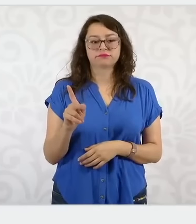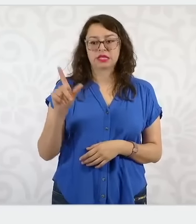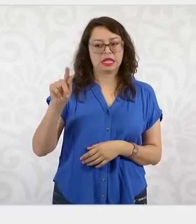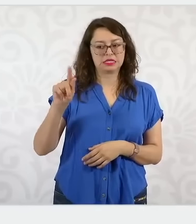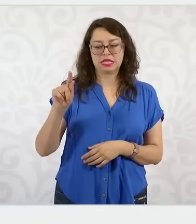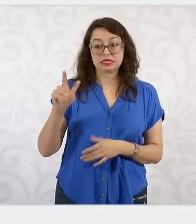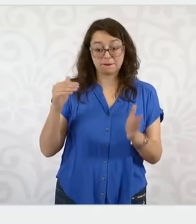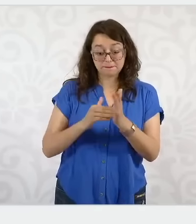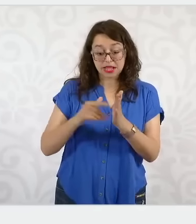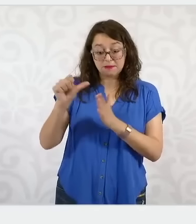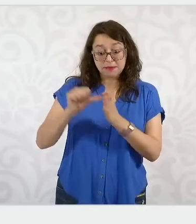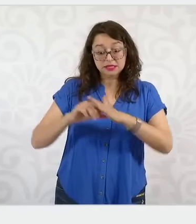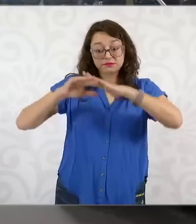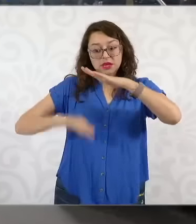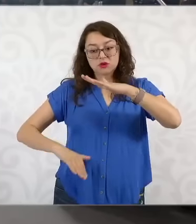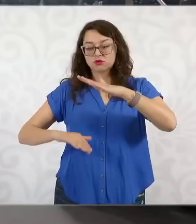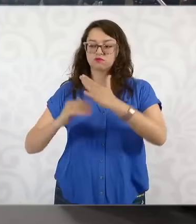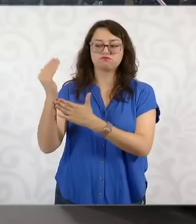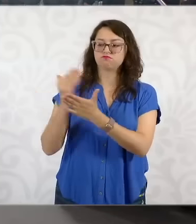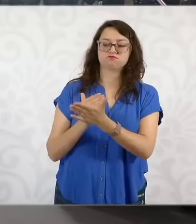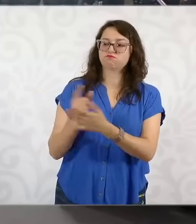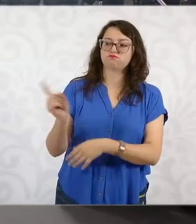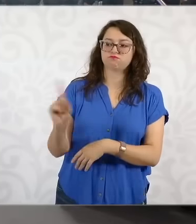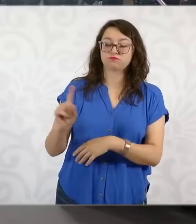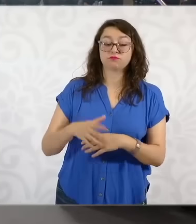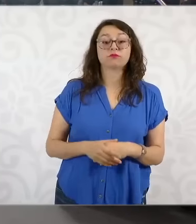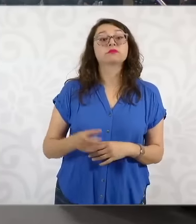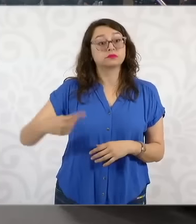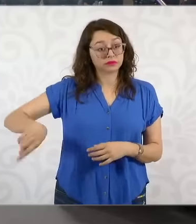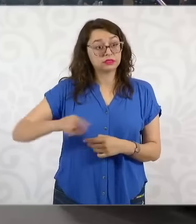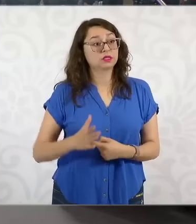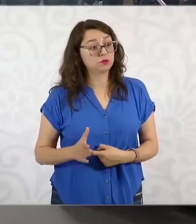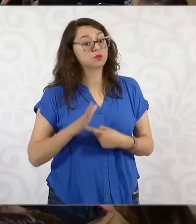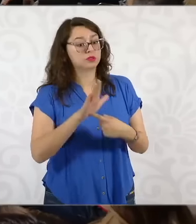en todo caso se revisaría. Sí, porque estos sí nos enseñaron sus recibos quincenales,